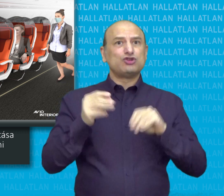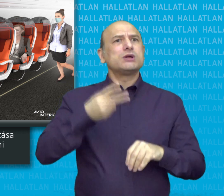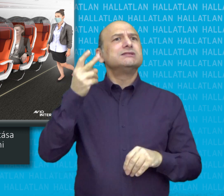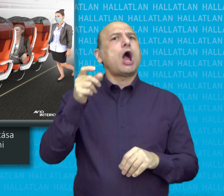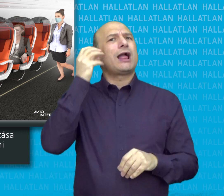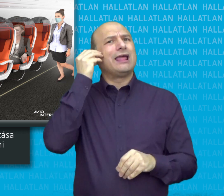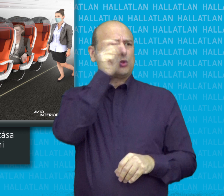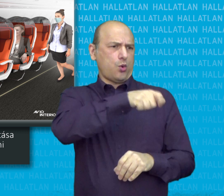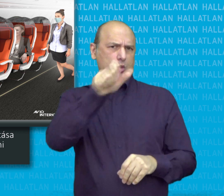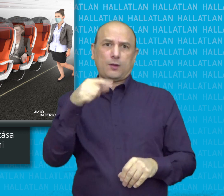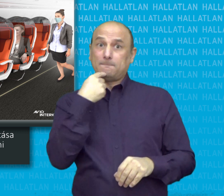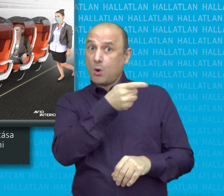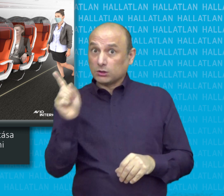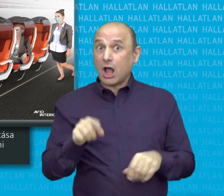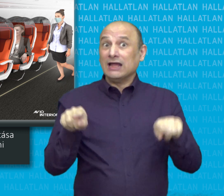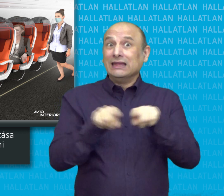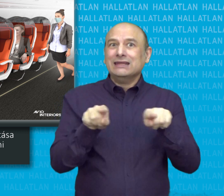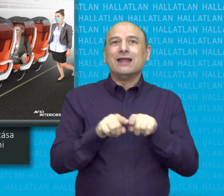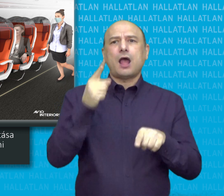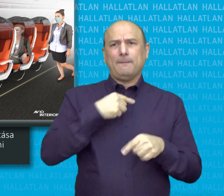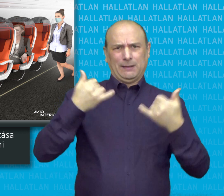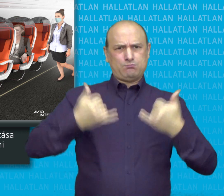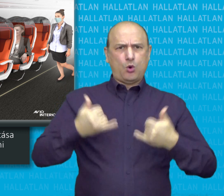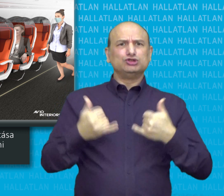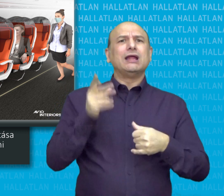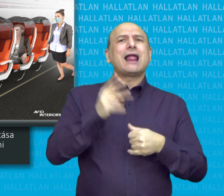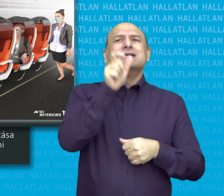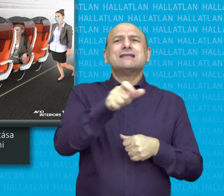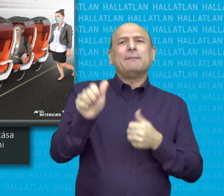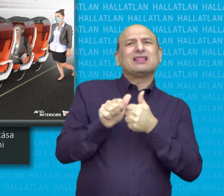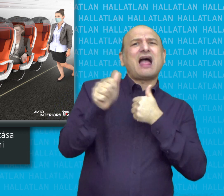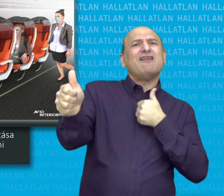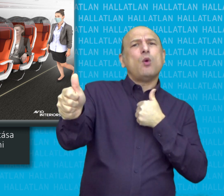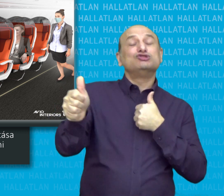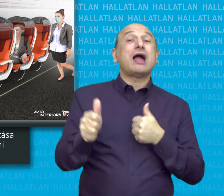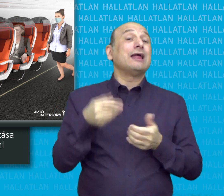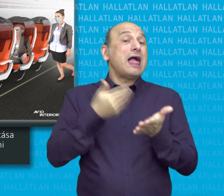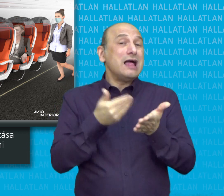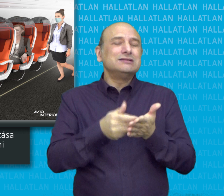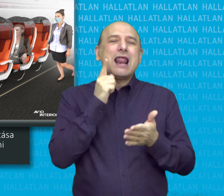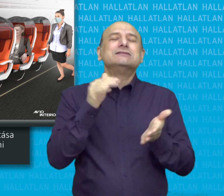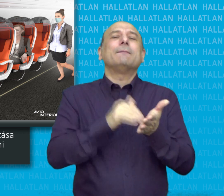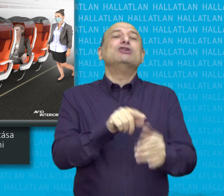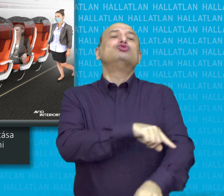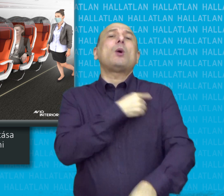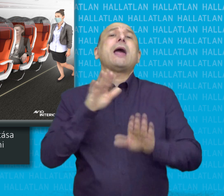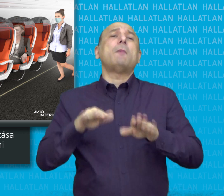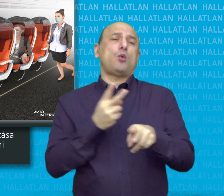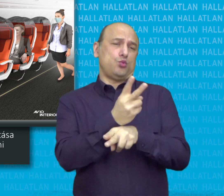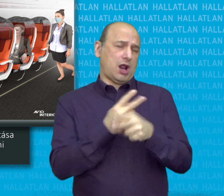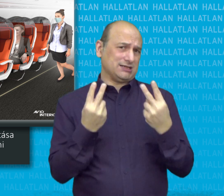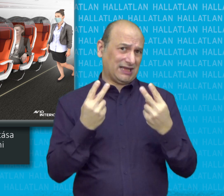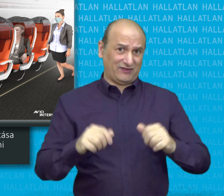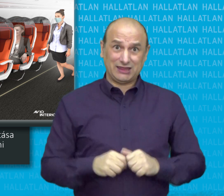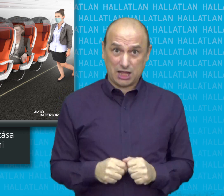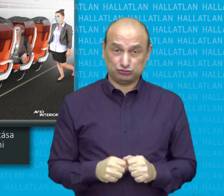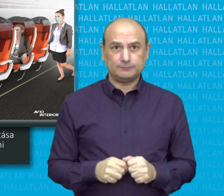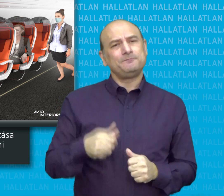hogy sok szakértő szerint a társadalmi távolságtartás jóval tovább marad velünk, mint hinnénk.